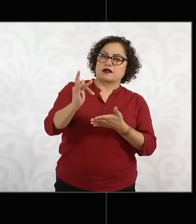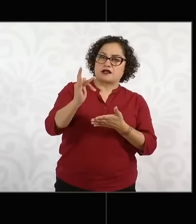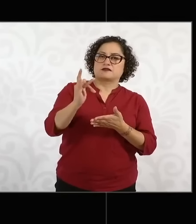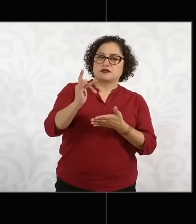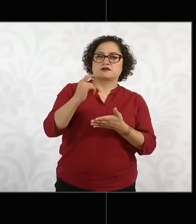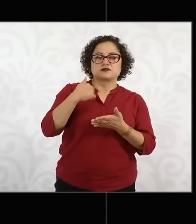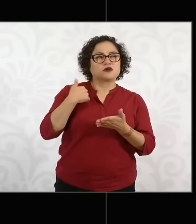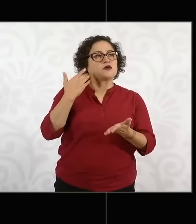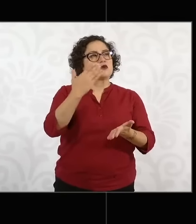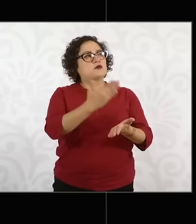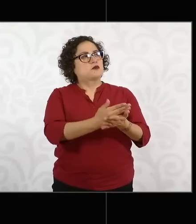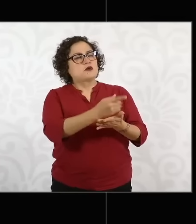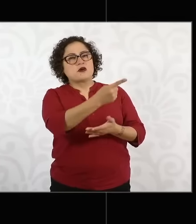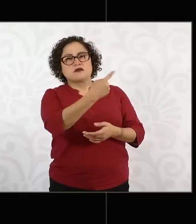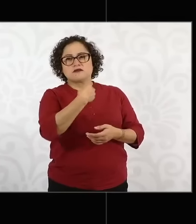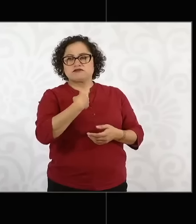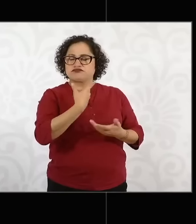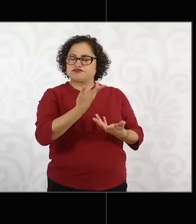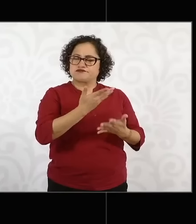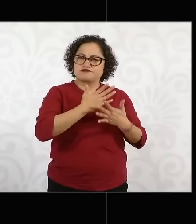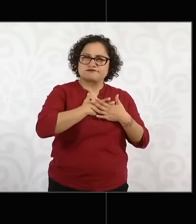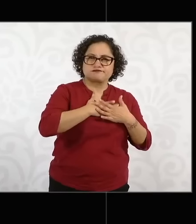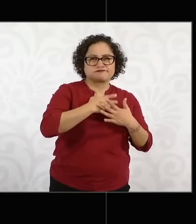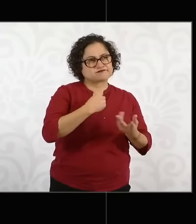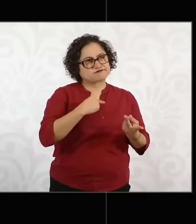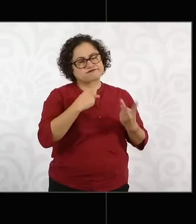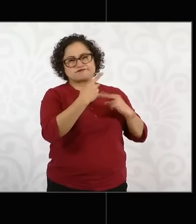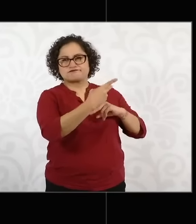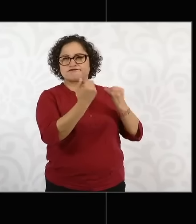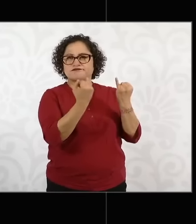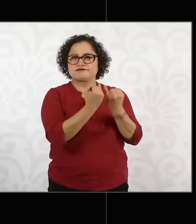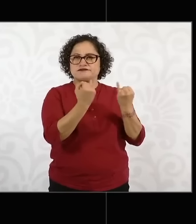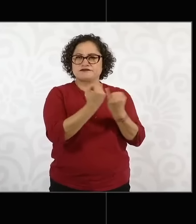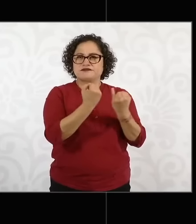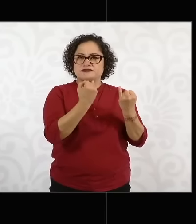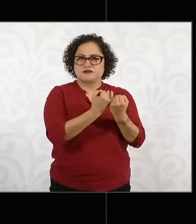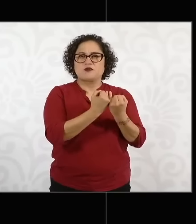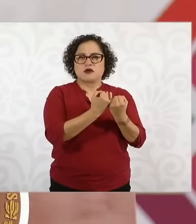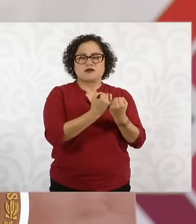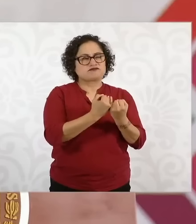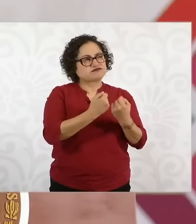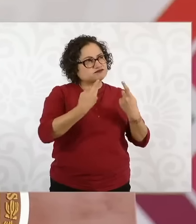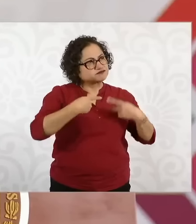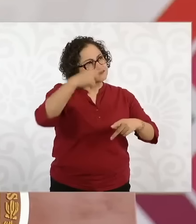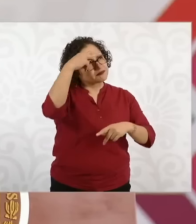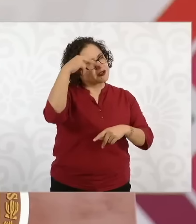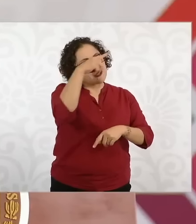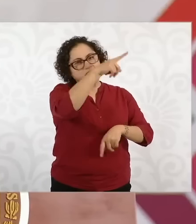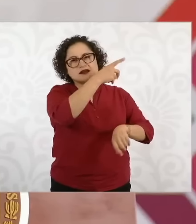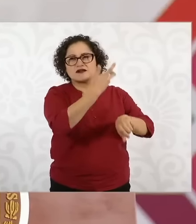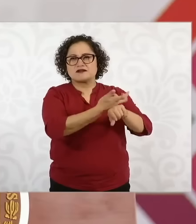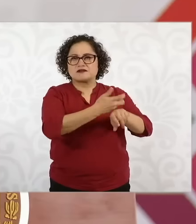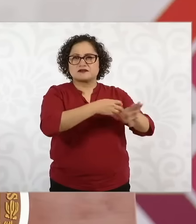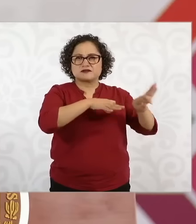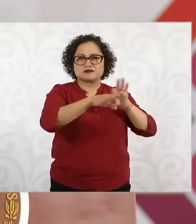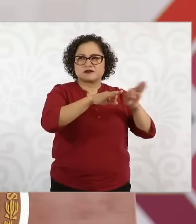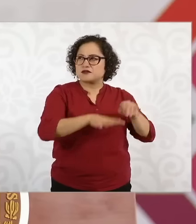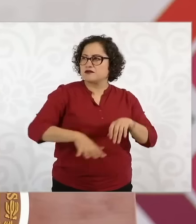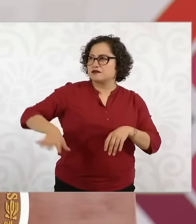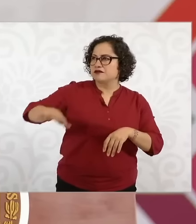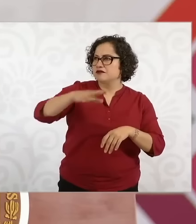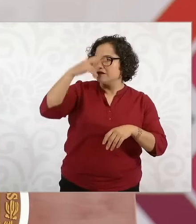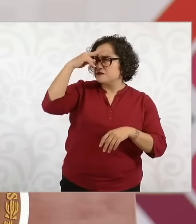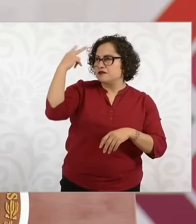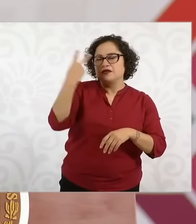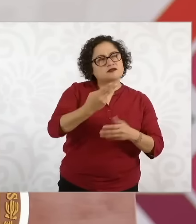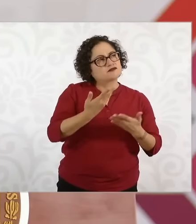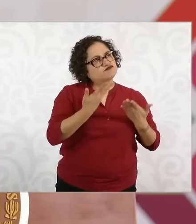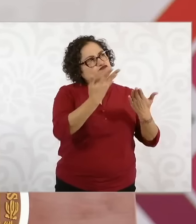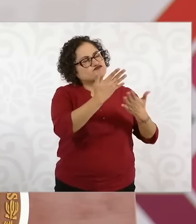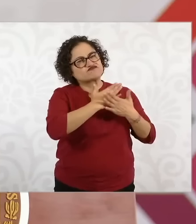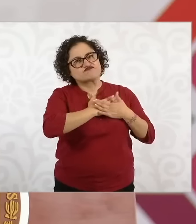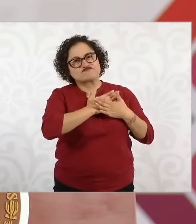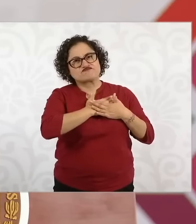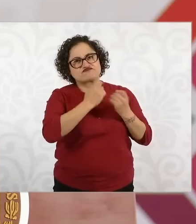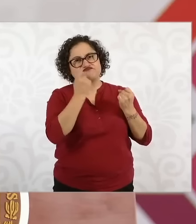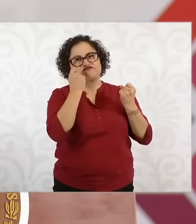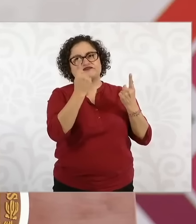mexicanas y mexicanos trabajadores, los quiere y admira todo México.